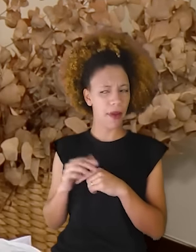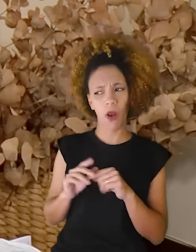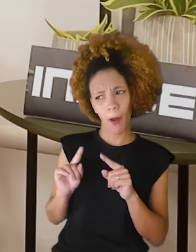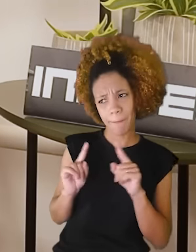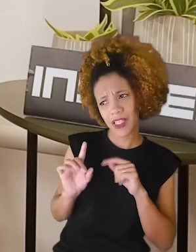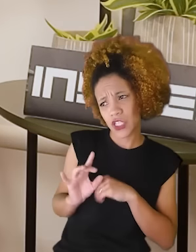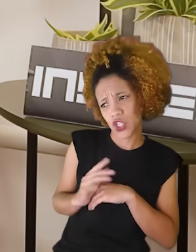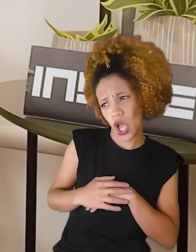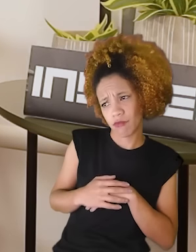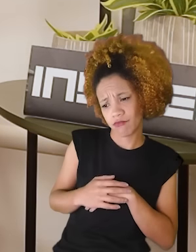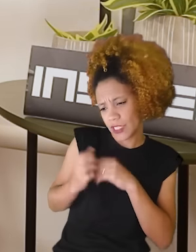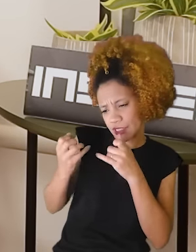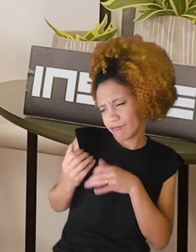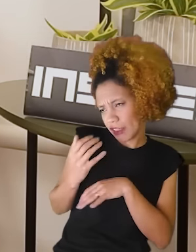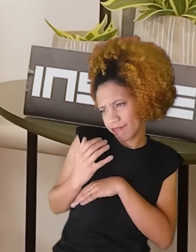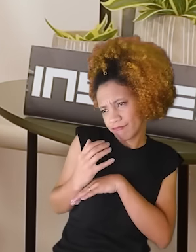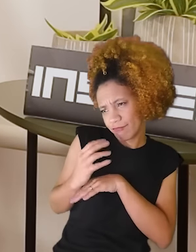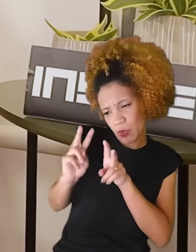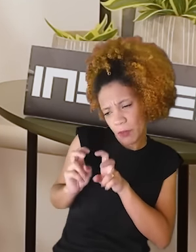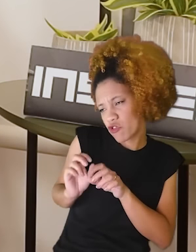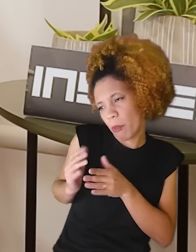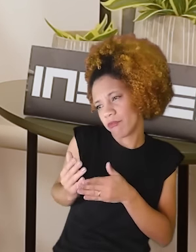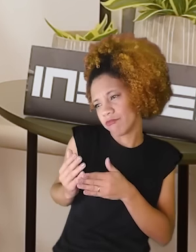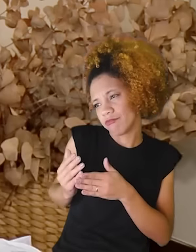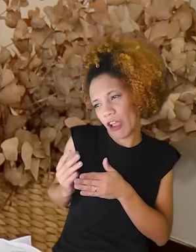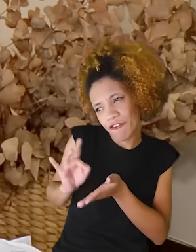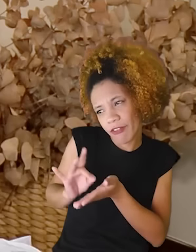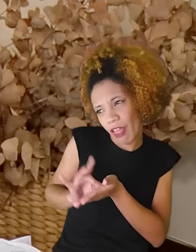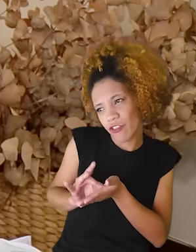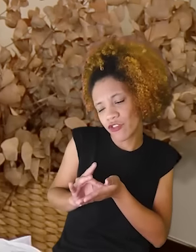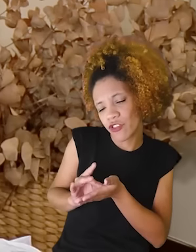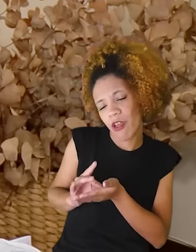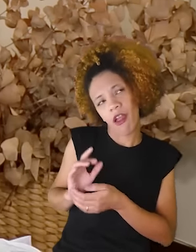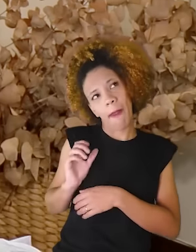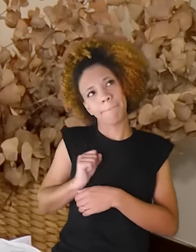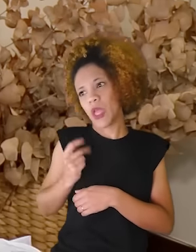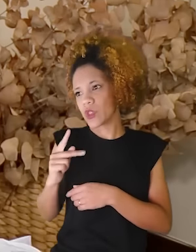é sincero ela só realmente adora seu trabalho tá tenho essa dúvida agora também não eu tenho essa